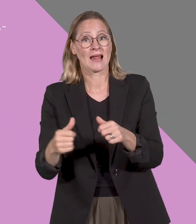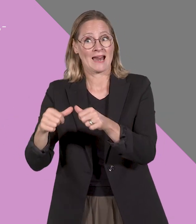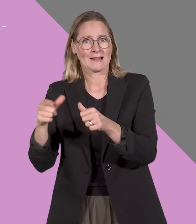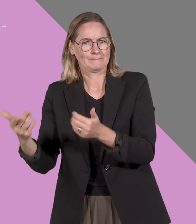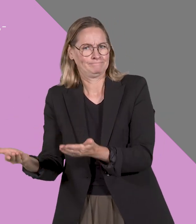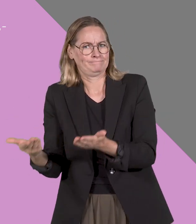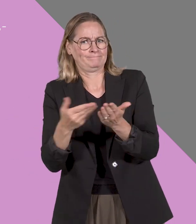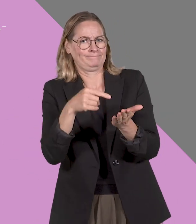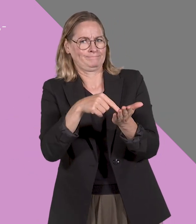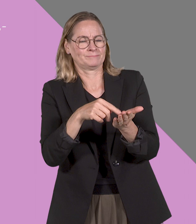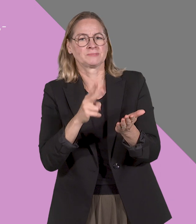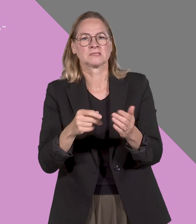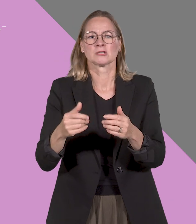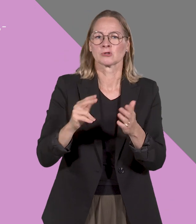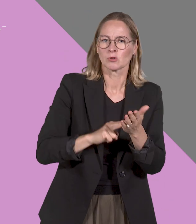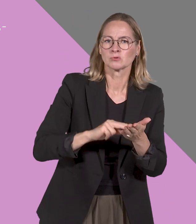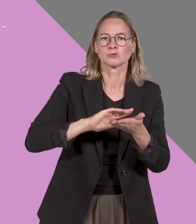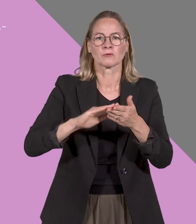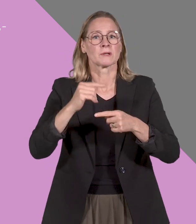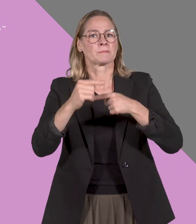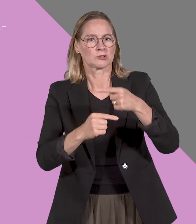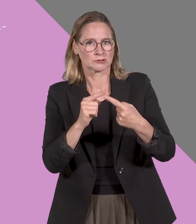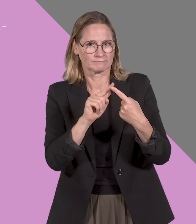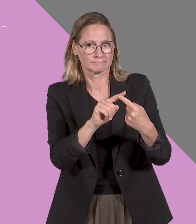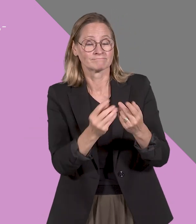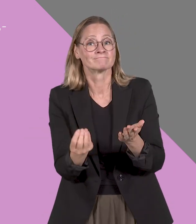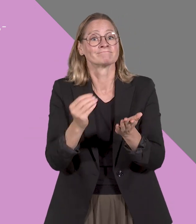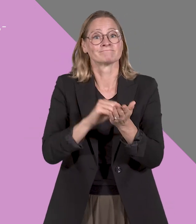Liitto nosti lausunnossaan totuus- ja sovintoprosessin lisäksi esille -